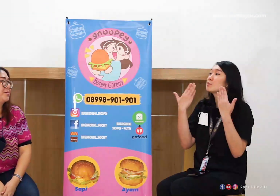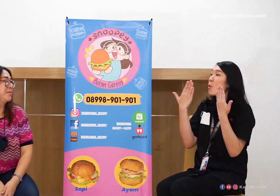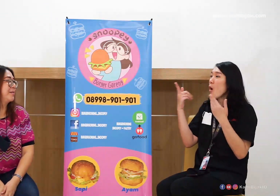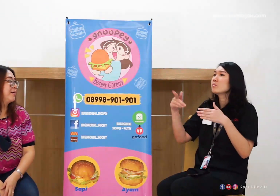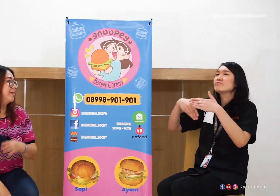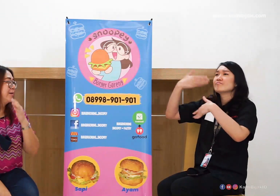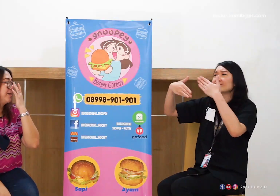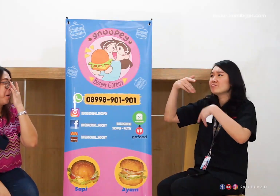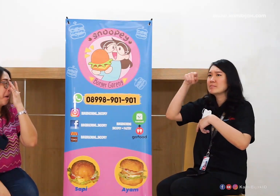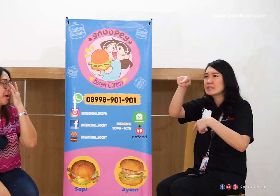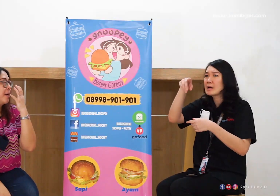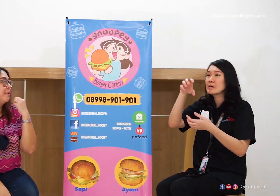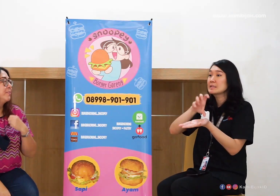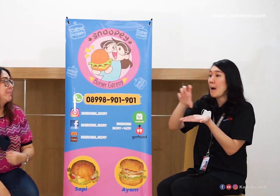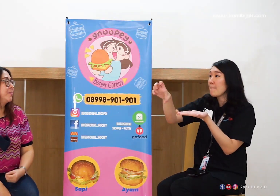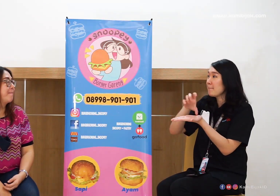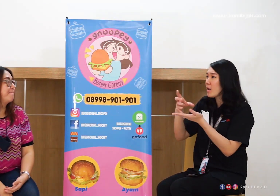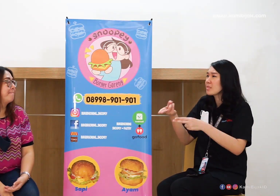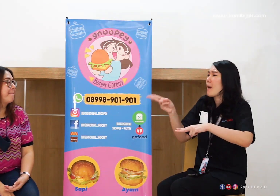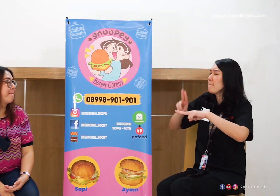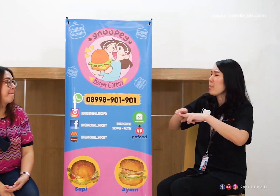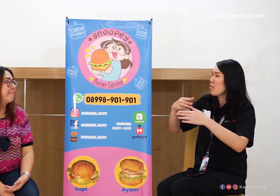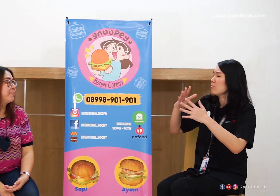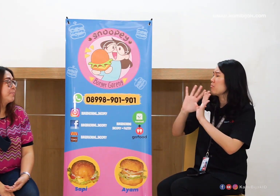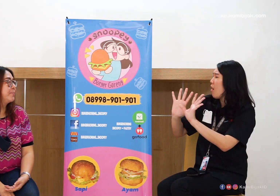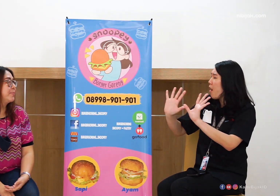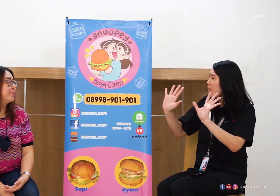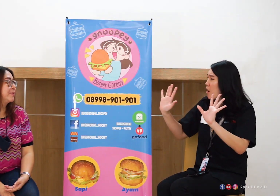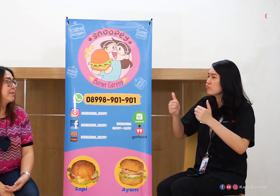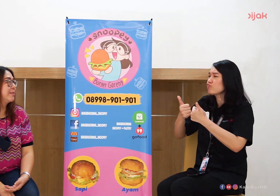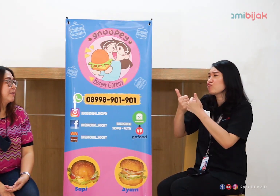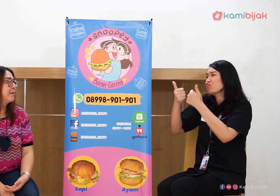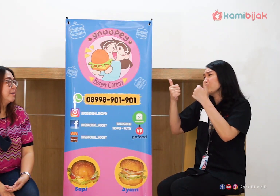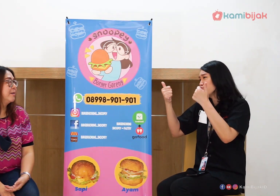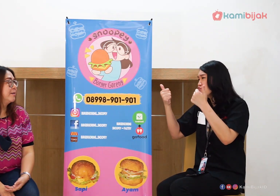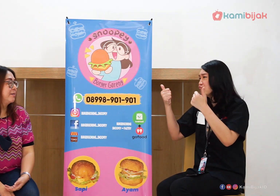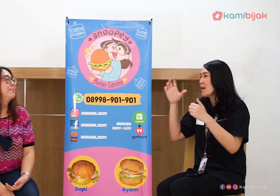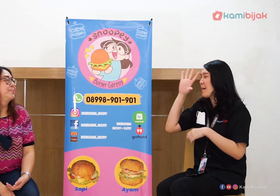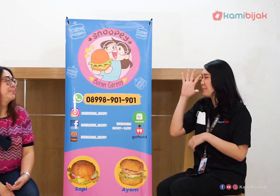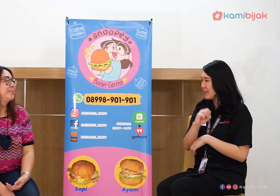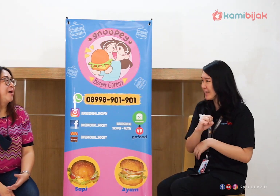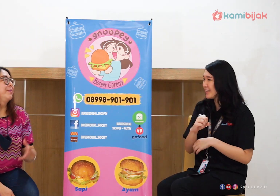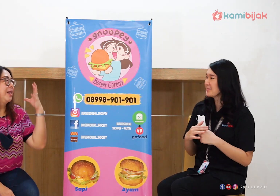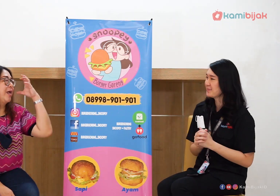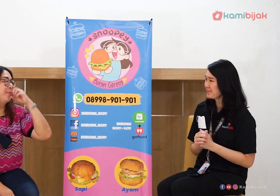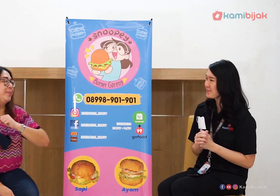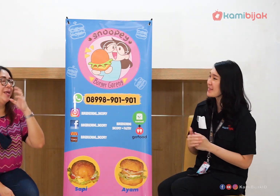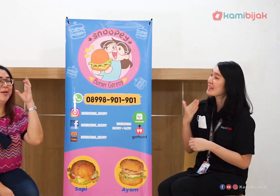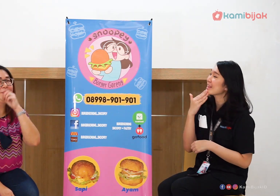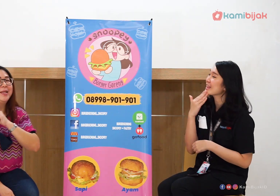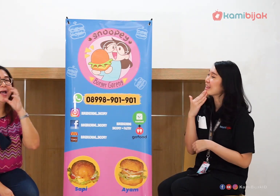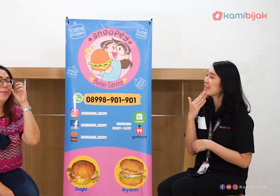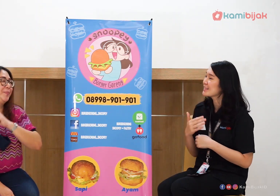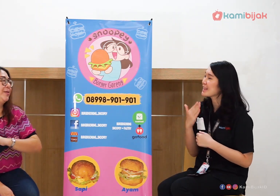Semoga kelak cabangnya banyak di mana-mana dan sukses. Amin!